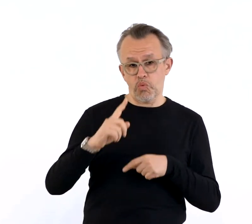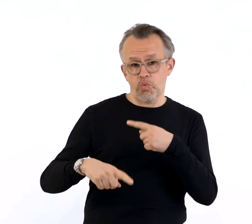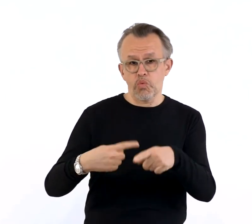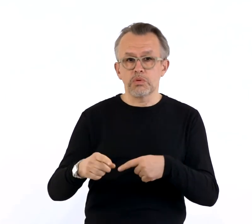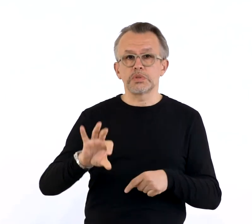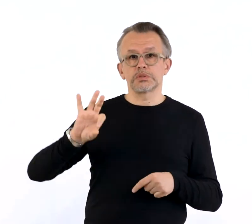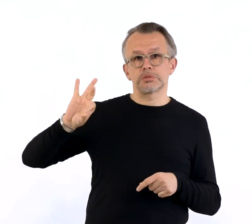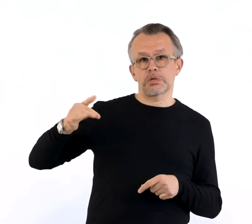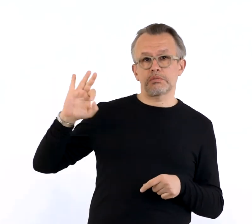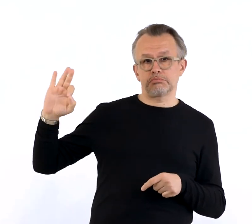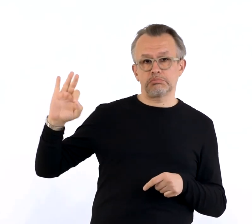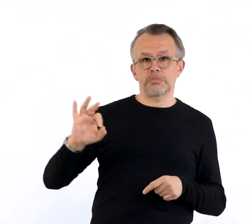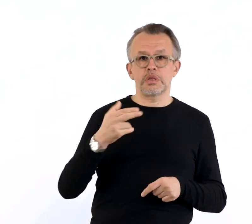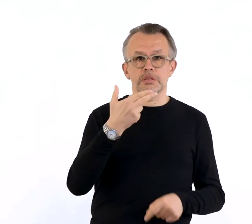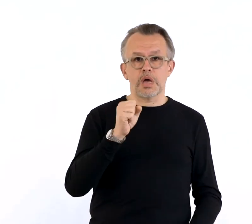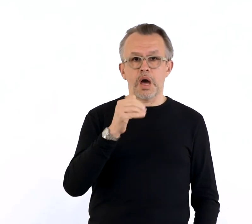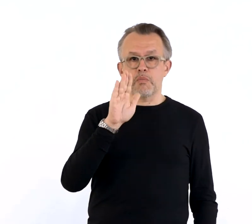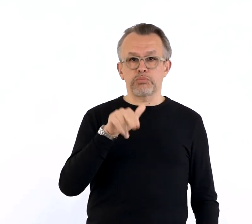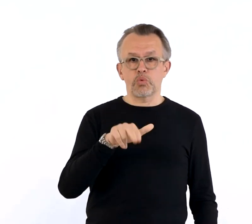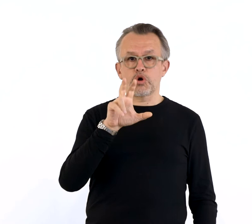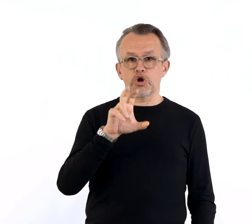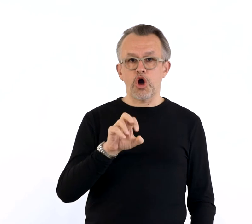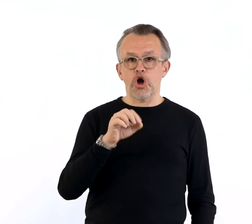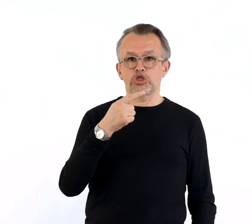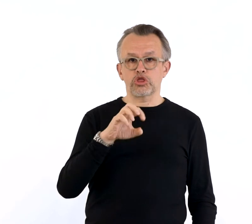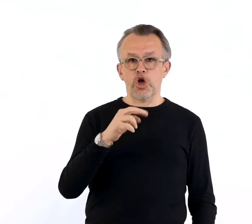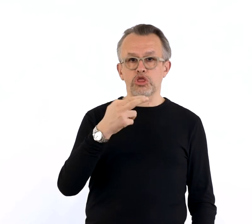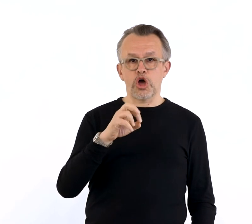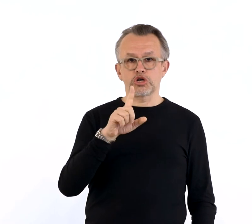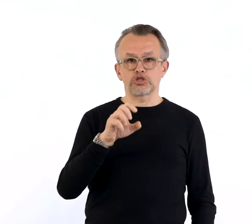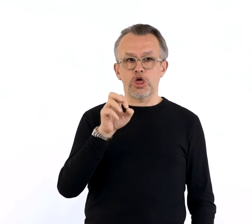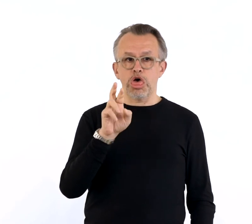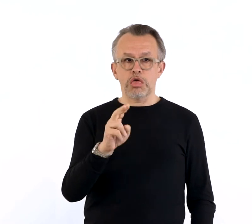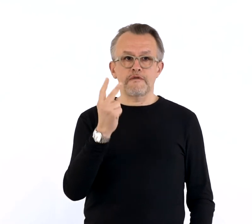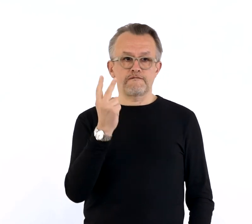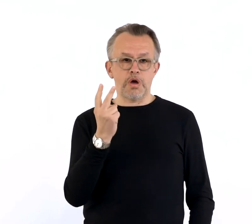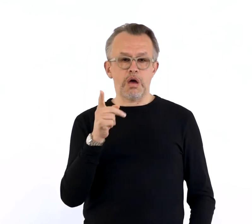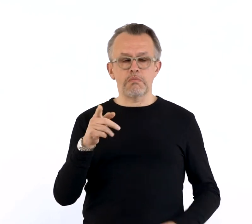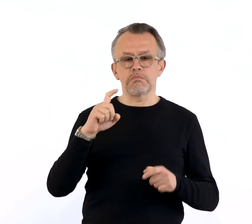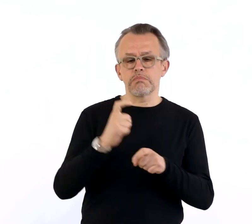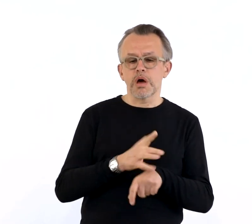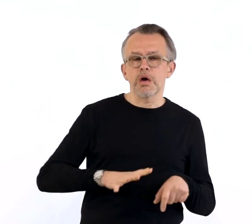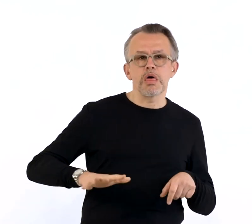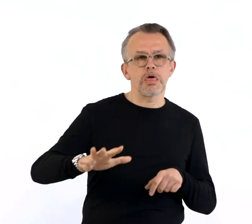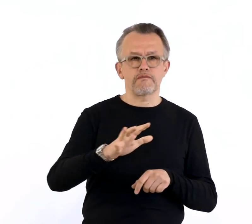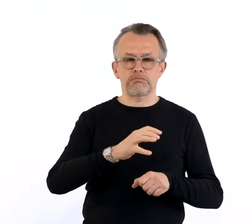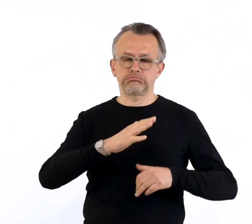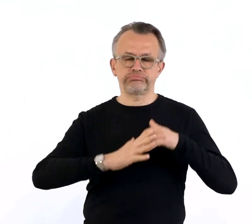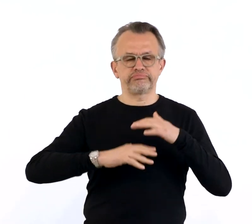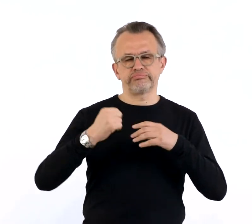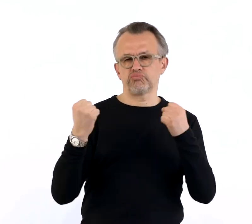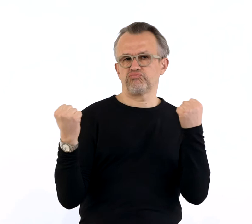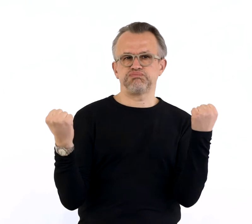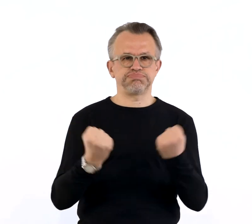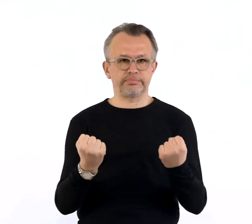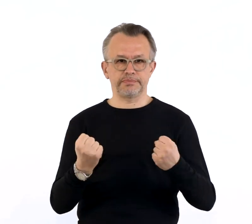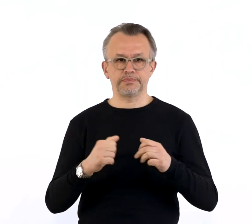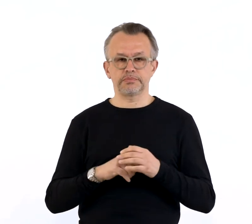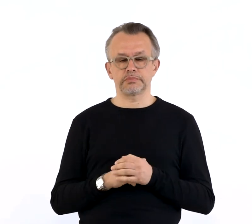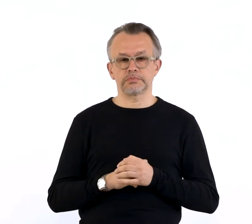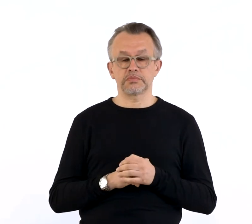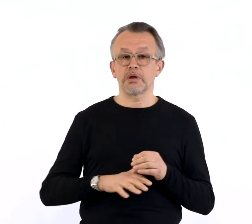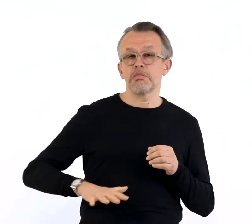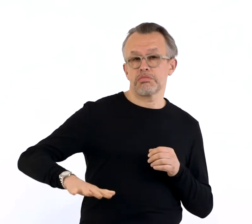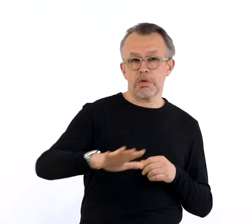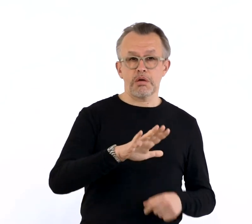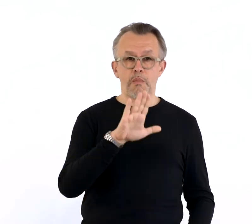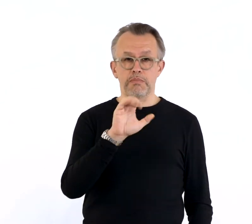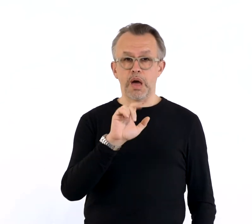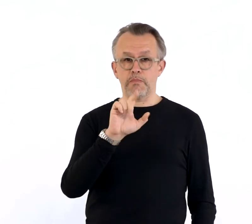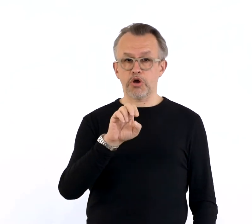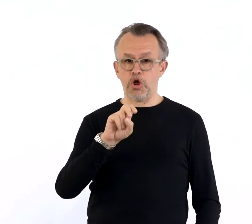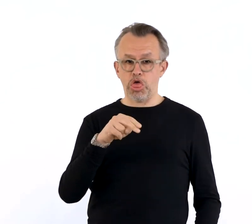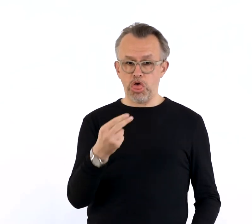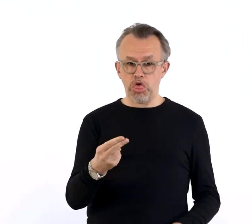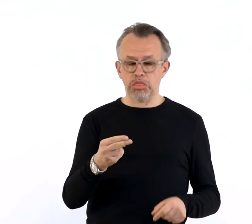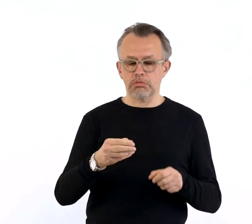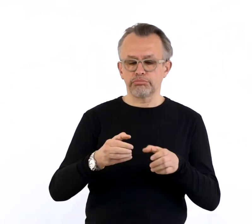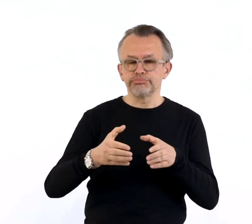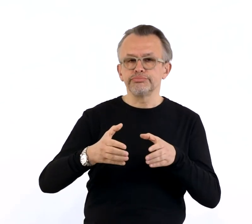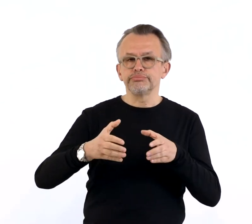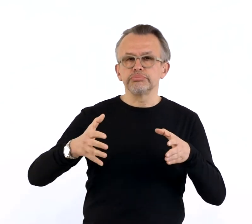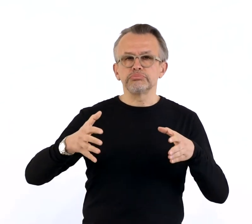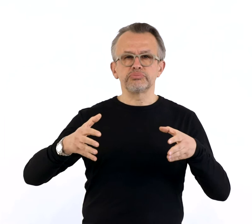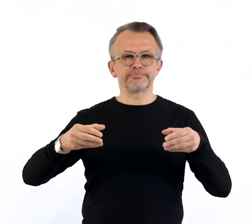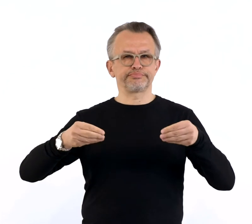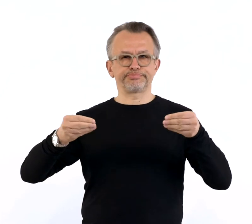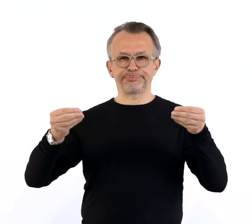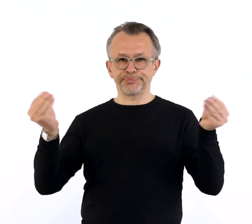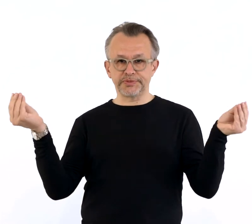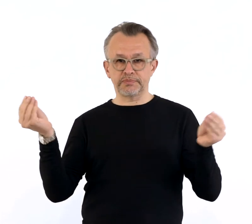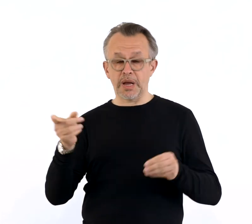a jego syn Nabuchodonozor II doprowadził je do potęgi, a Babilon został rozbudowany.